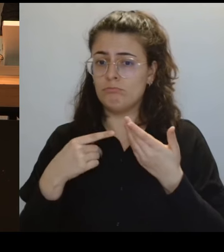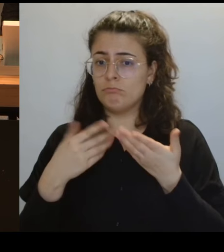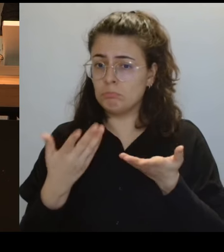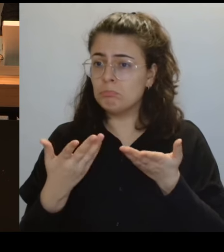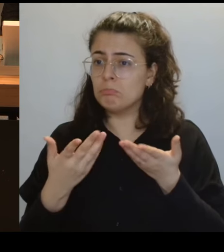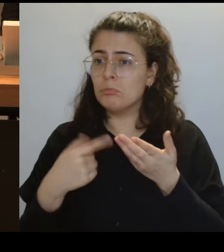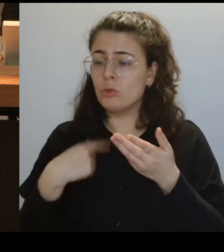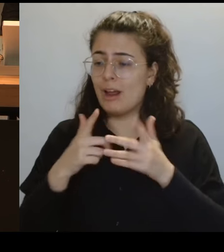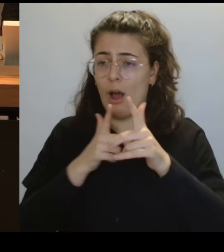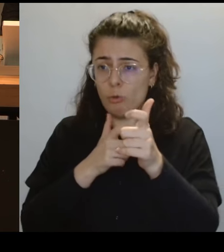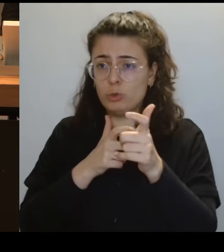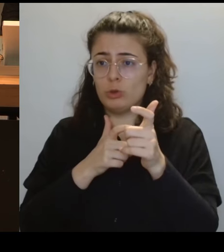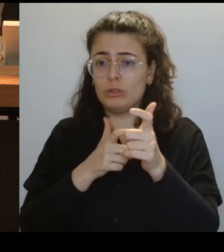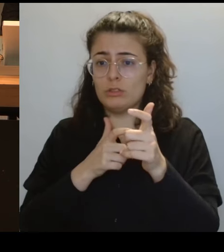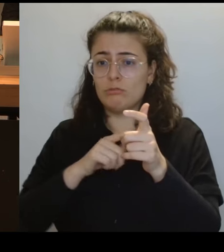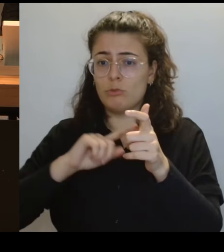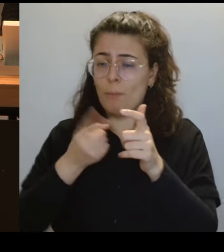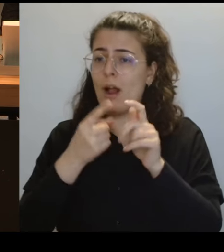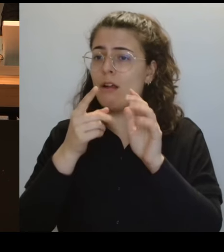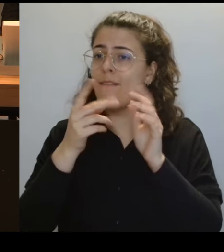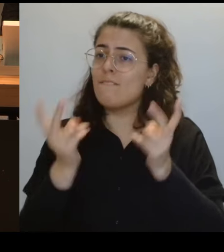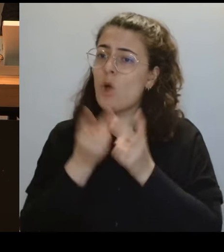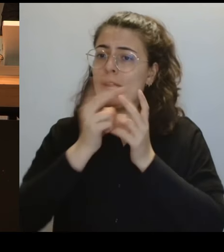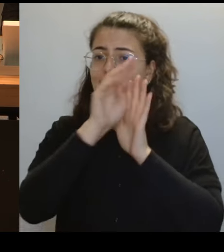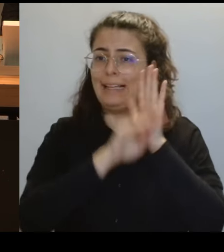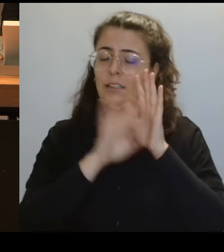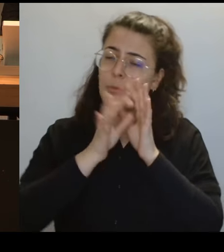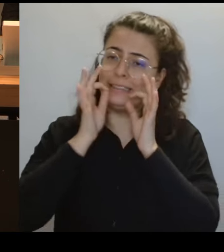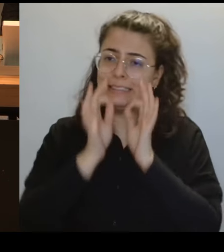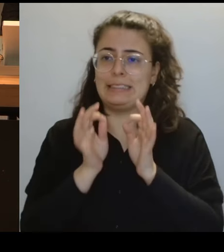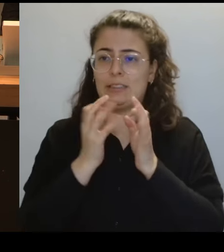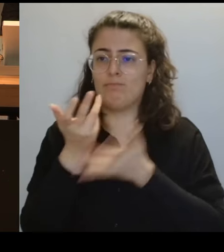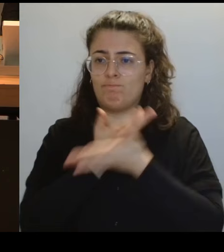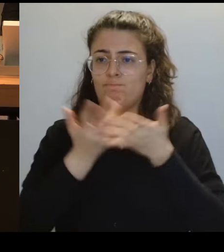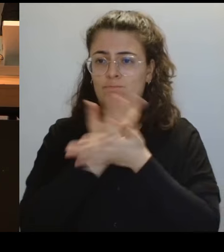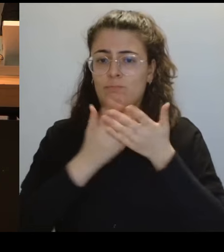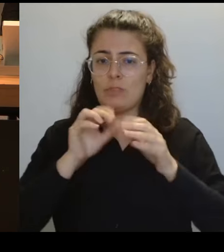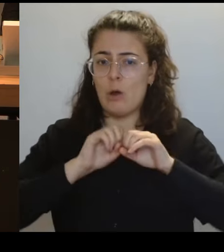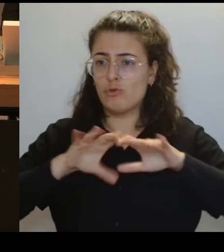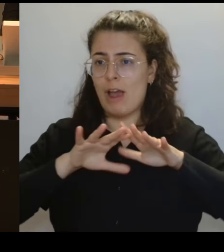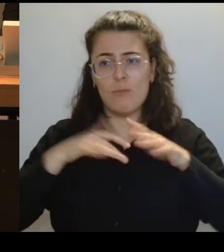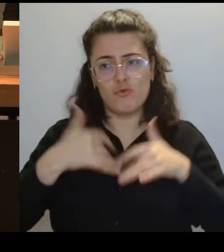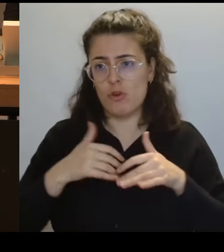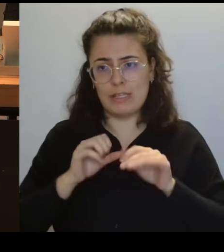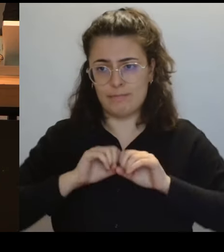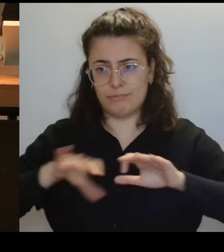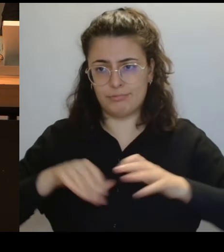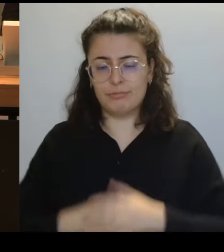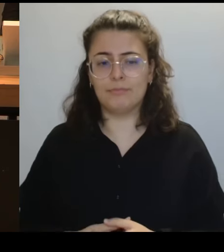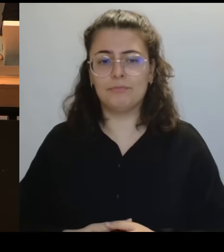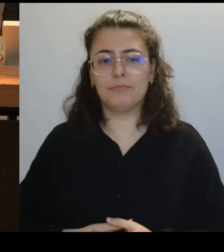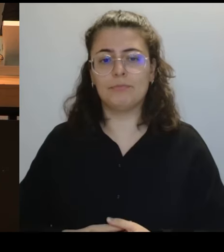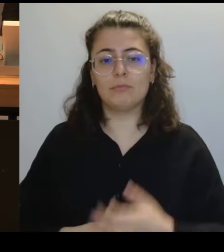damit verbundene Ausschreibung sprechen. Lassen Sie uns darüber sprechen, ob Menschen mit Behinderung und oder einem